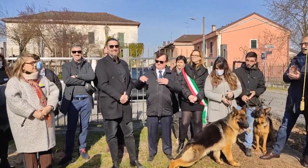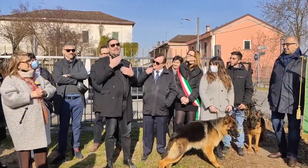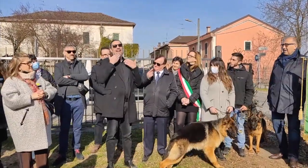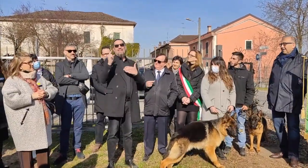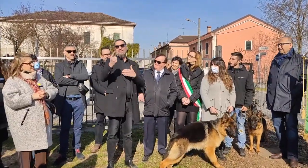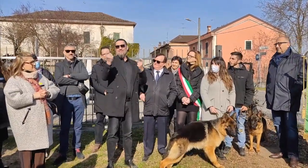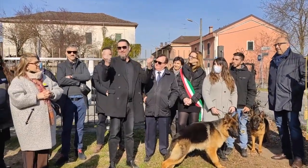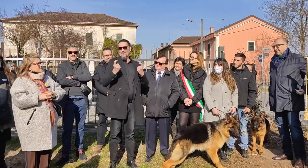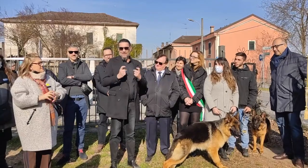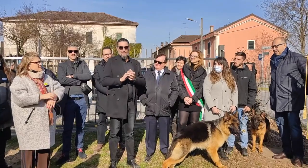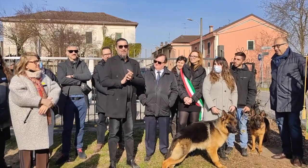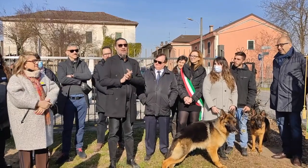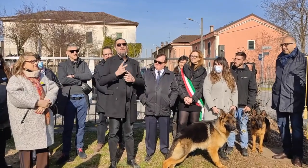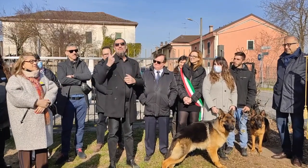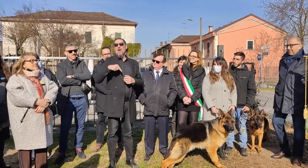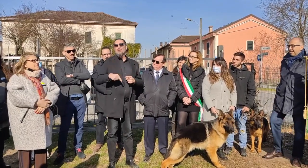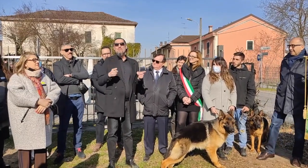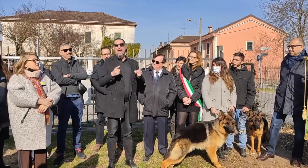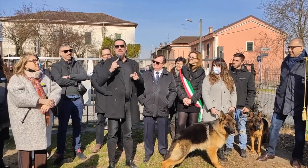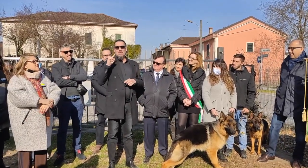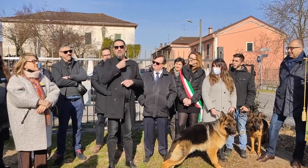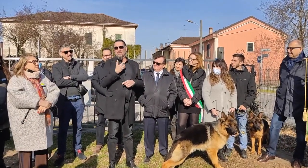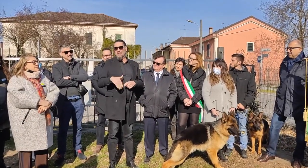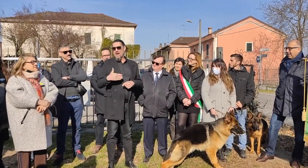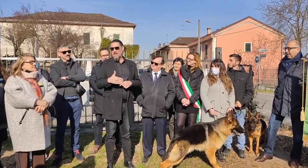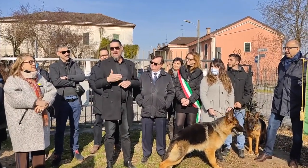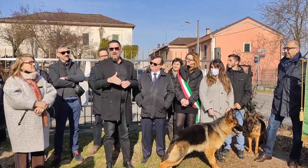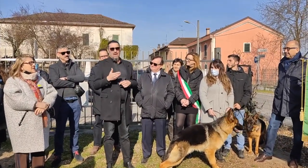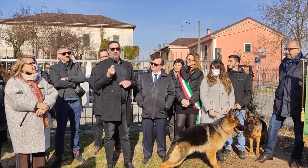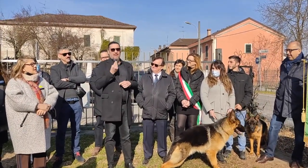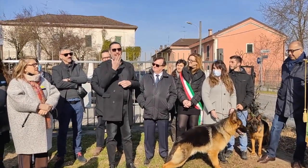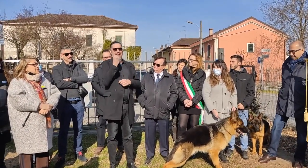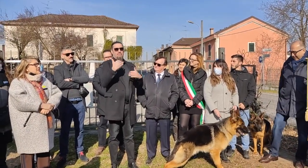Ringrazio quanti hanno partecipato; quello che stiamo attraversando è un periodo molto impegnativo perché stiamo gestendo